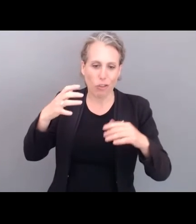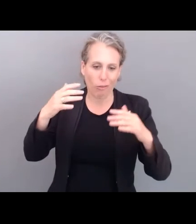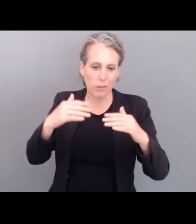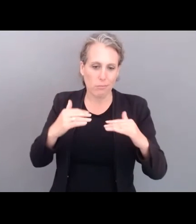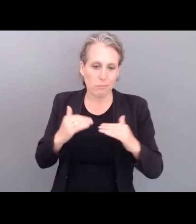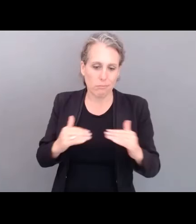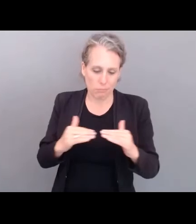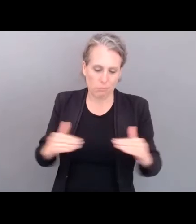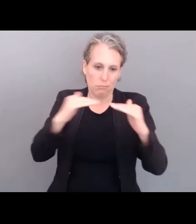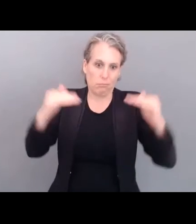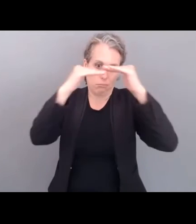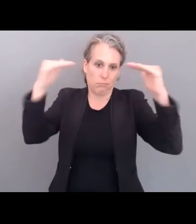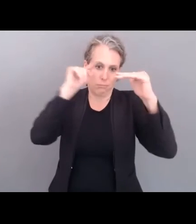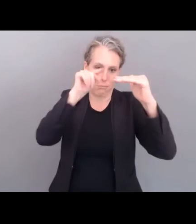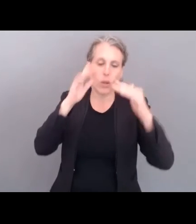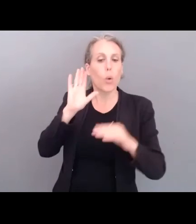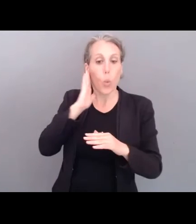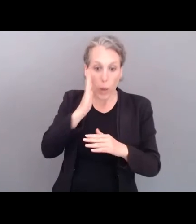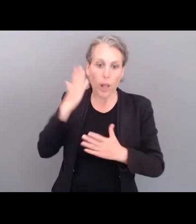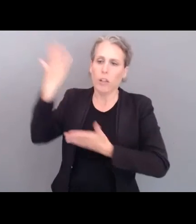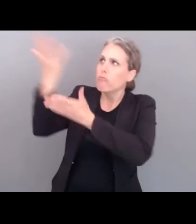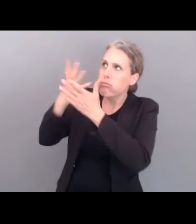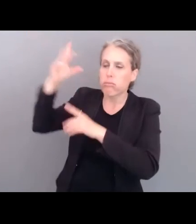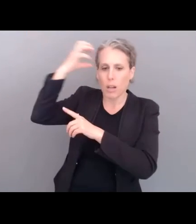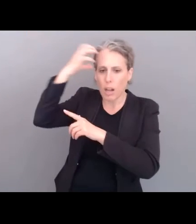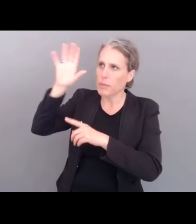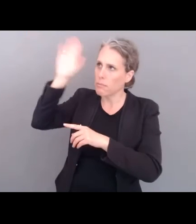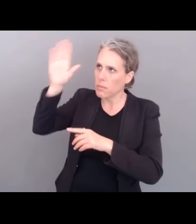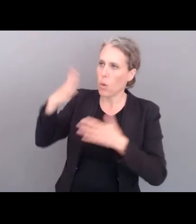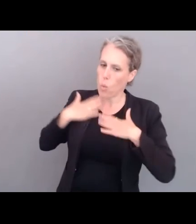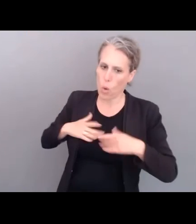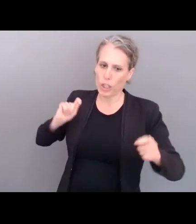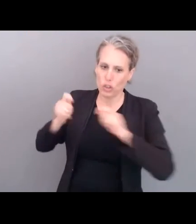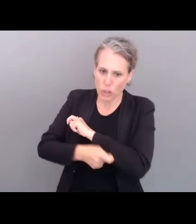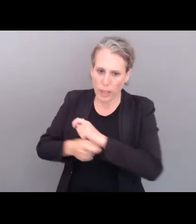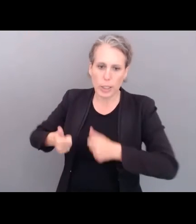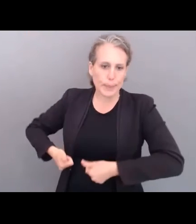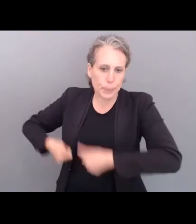Después de que esté circulado seguramente trabajaremos a nivel nacional y también con el